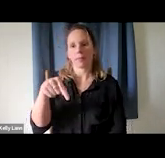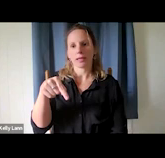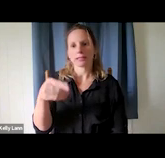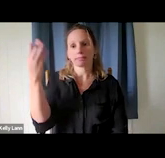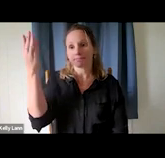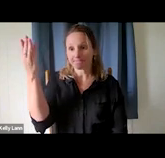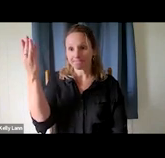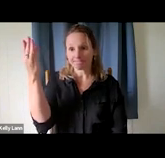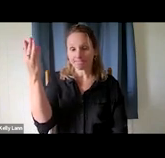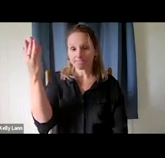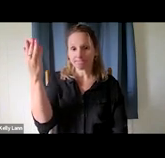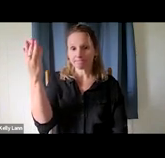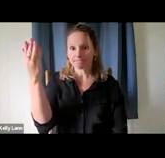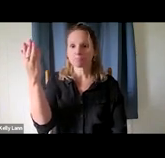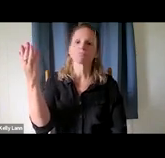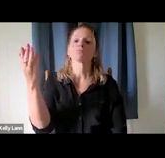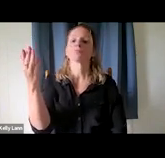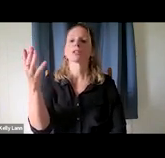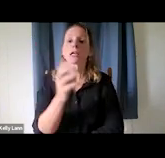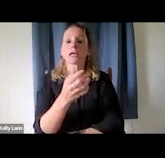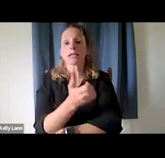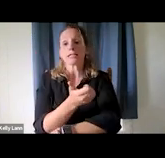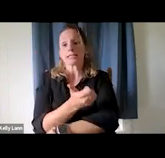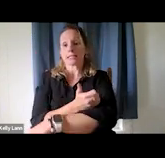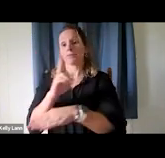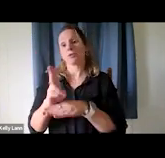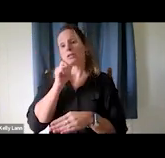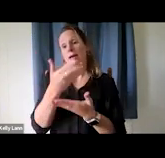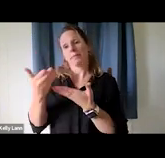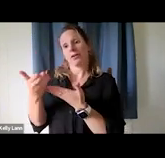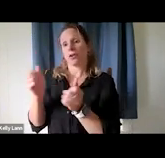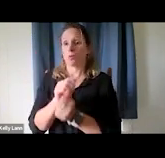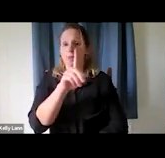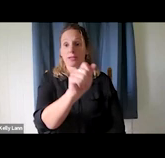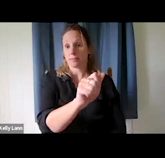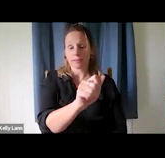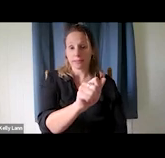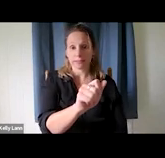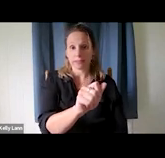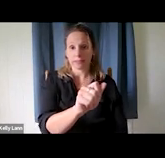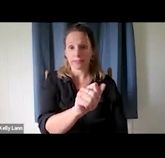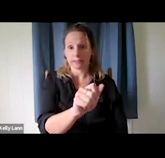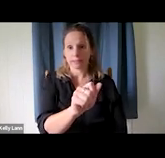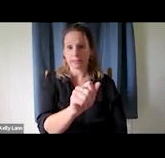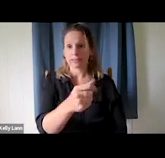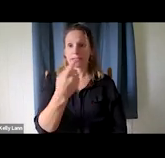es demostrar que el consumo de sustancias no es material para la discapacidad. Y como siempre dice Natasha, si se quita la sustancia,